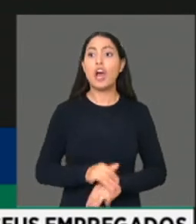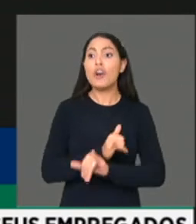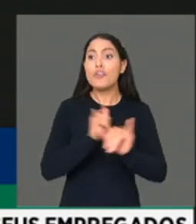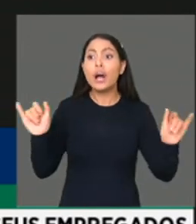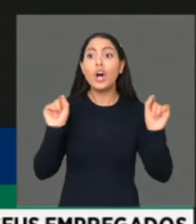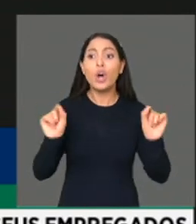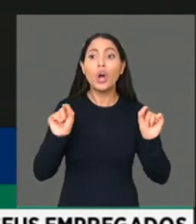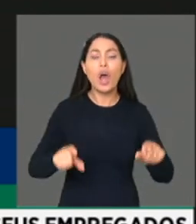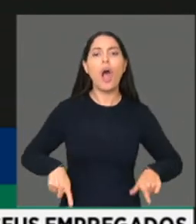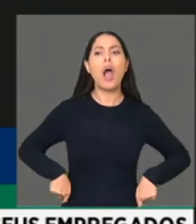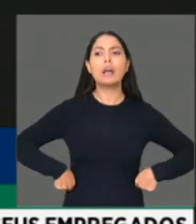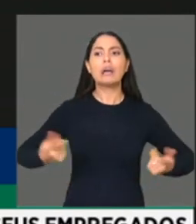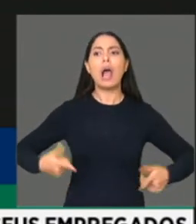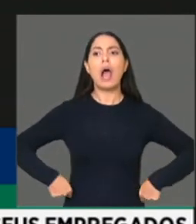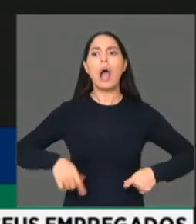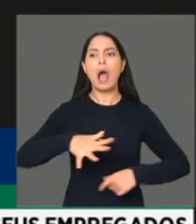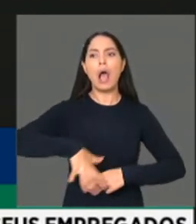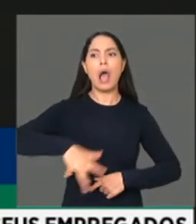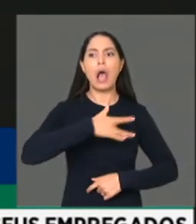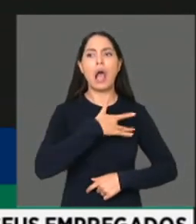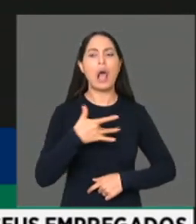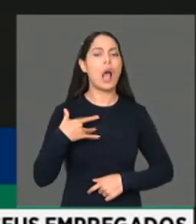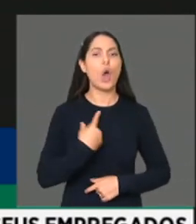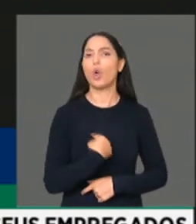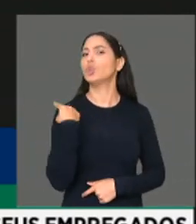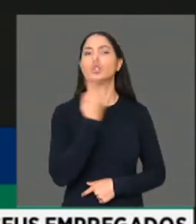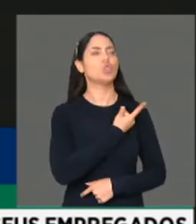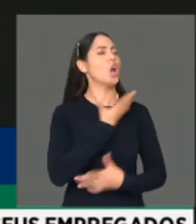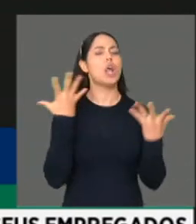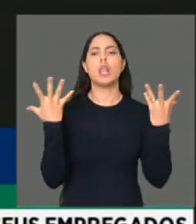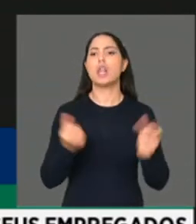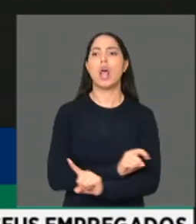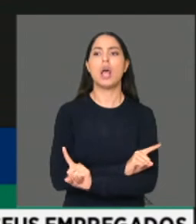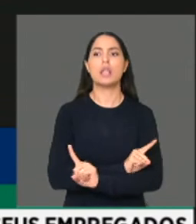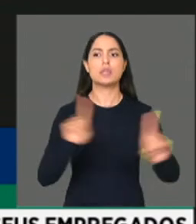TRIBUTOS, UTILIZANDO ISSO, DIZENDO QUE É GASTO DE SAÚDE PARA OS TRABALHADORES, NÓS NÃO PODEMOS PERMITIR QUE O